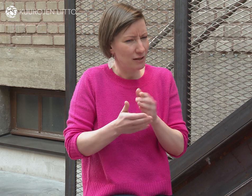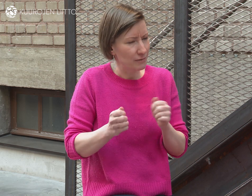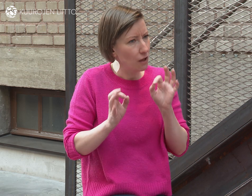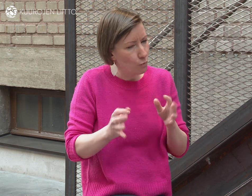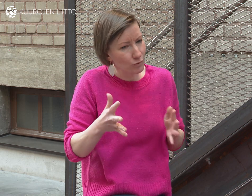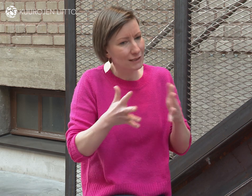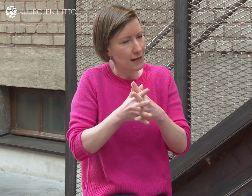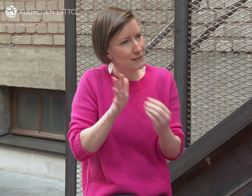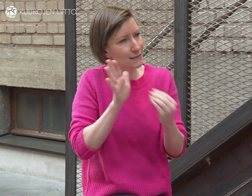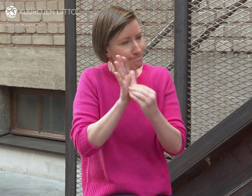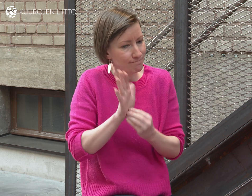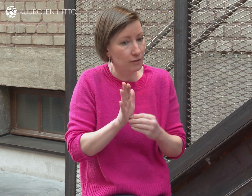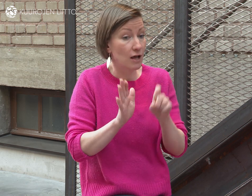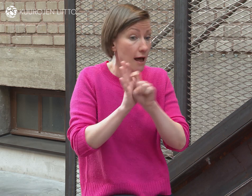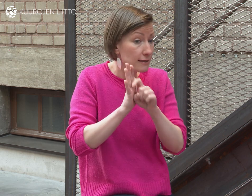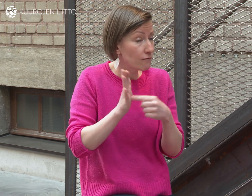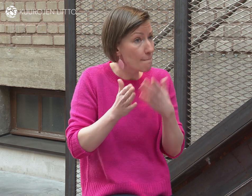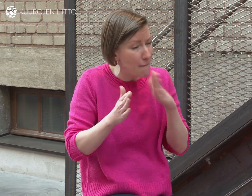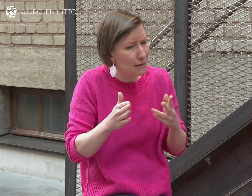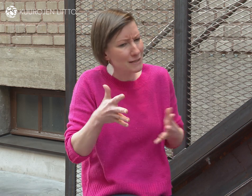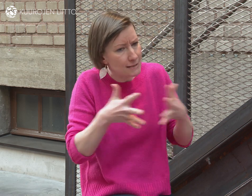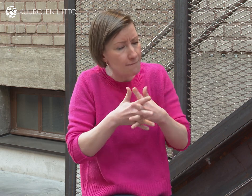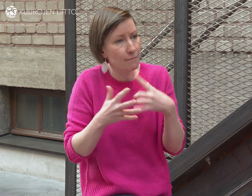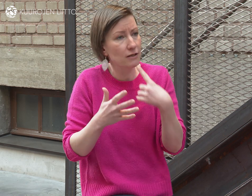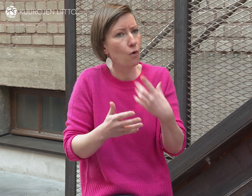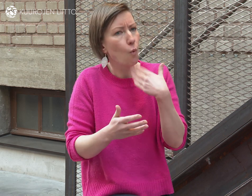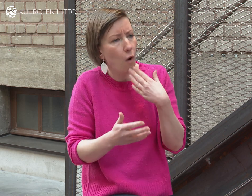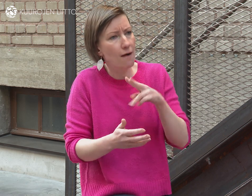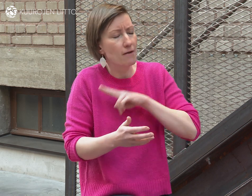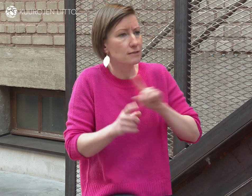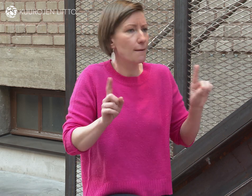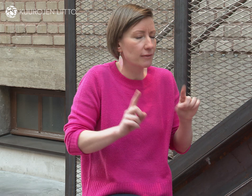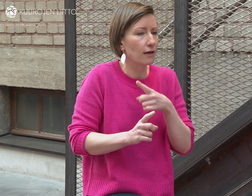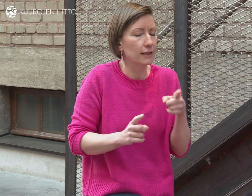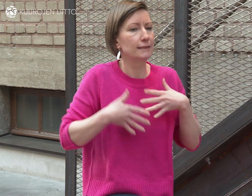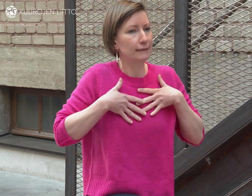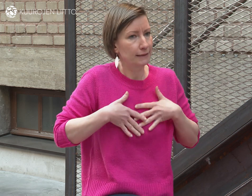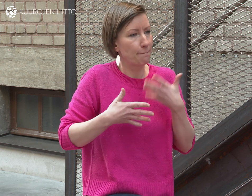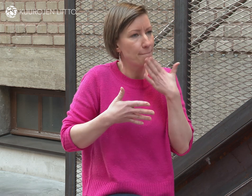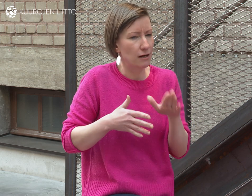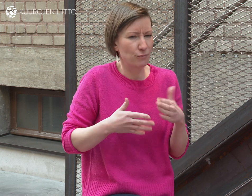Tämä asia pitäisi olla selkeästi määritelty laissa, jotta kaikki ymmärtävät vastuunsa.